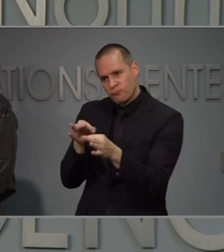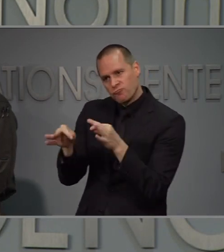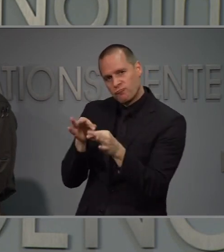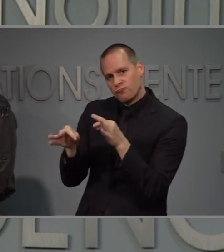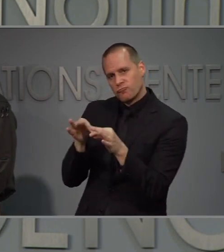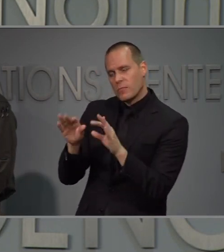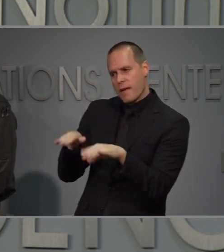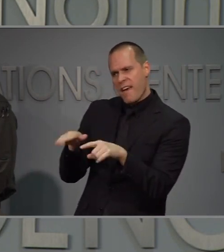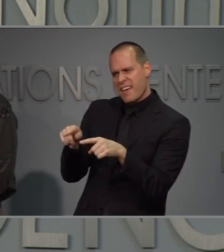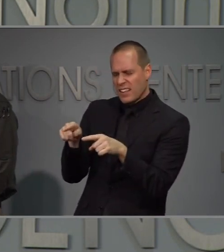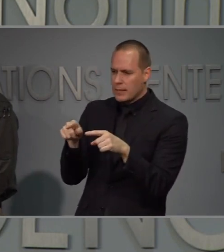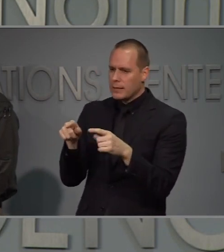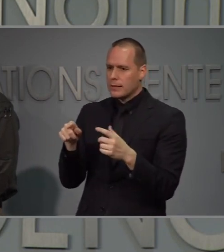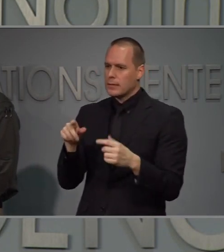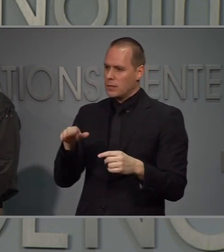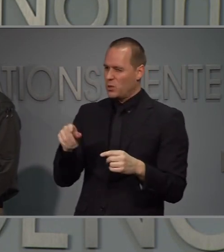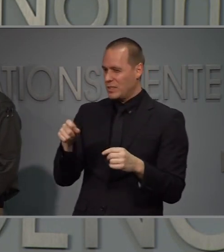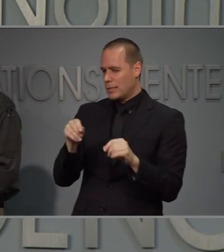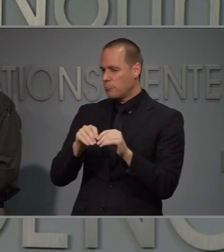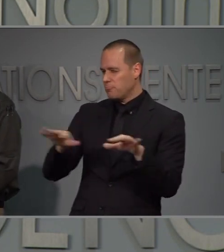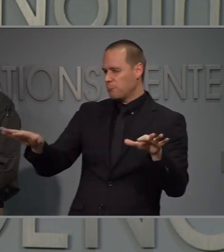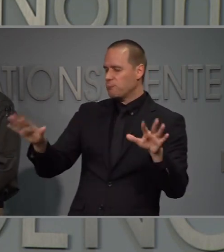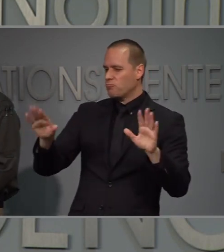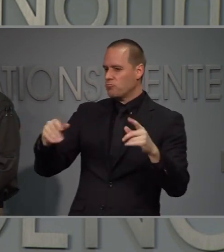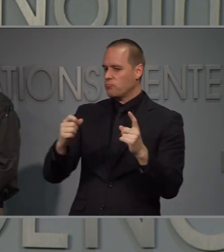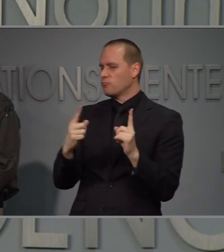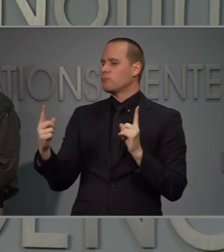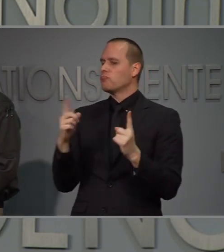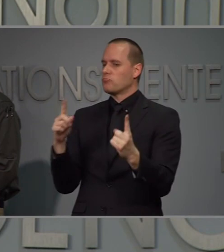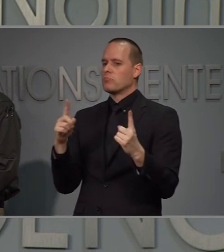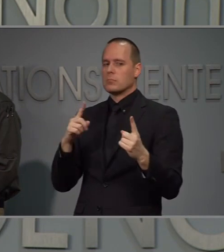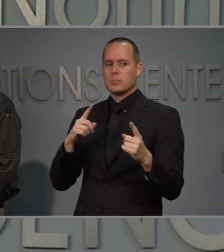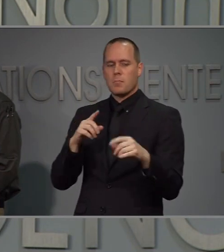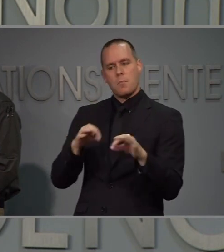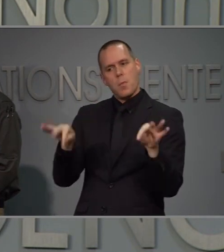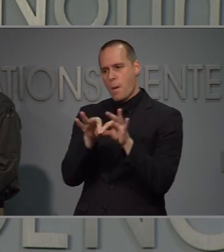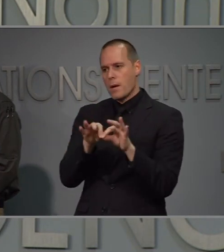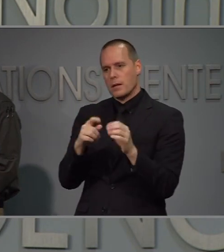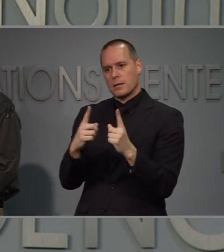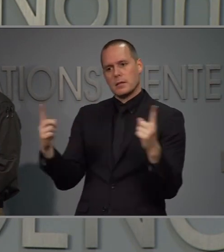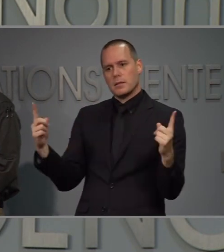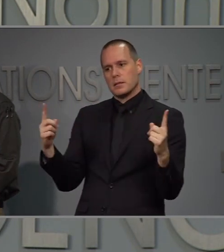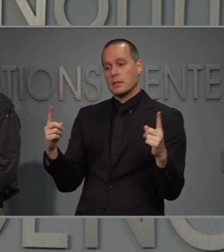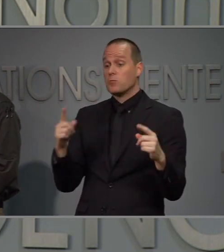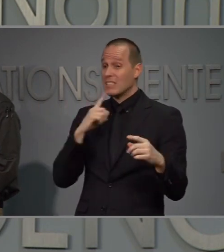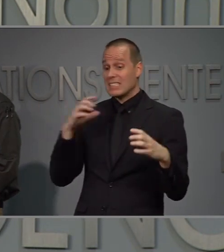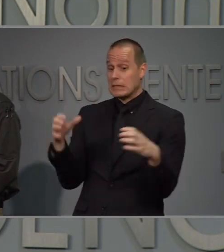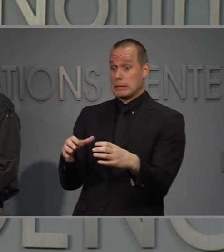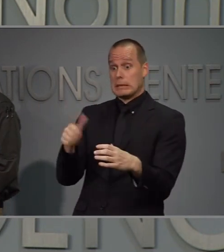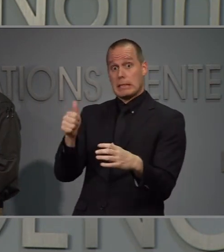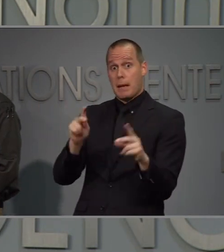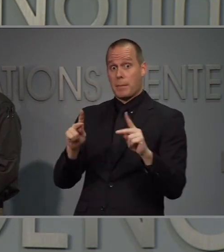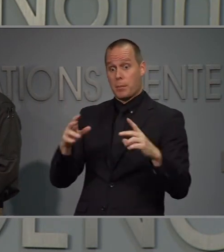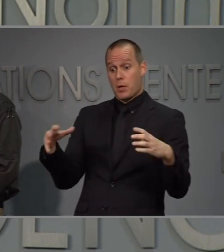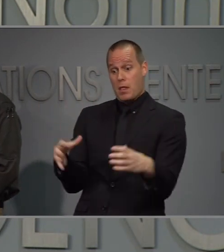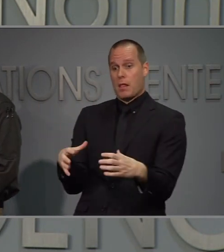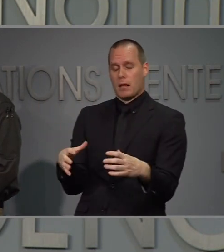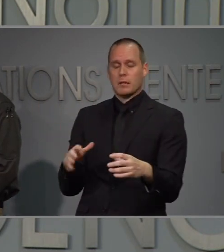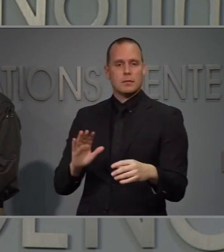Y muchos de estos e ellos lo han manejado simplemente van y